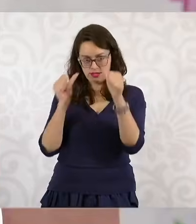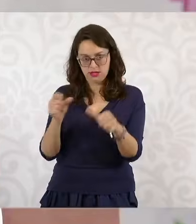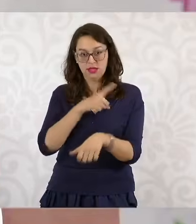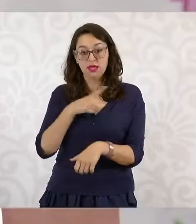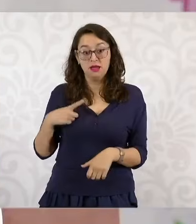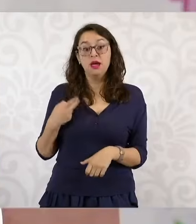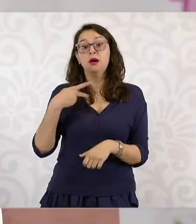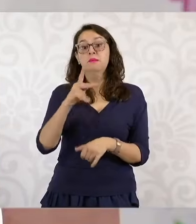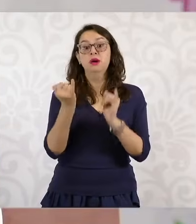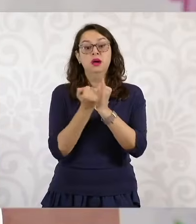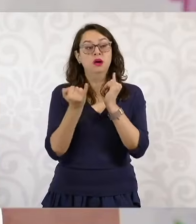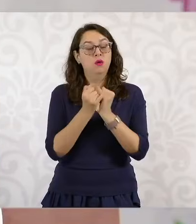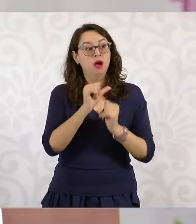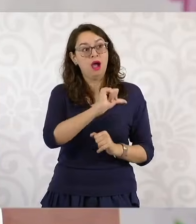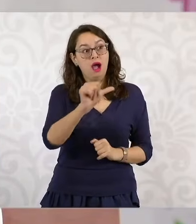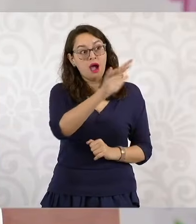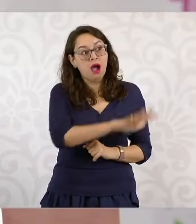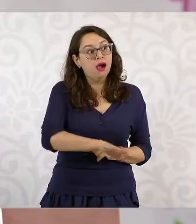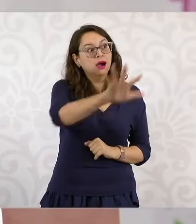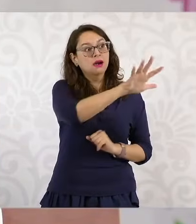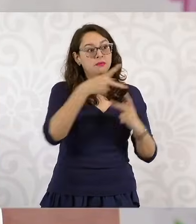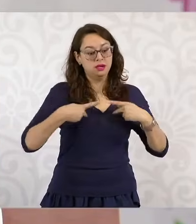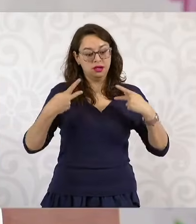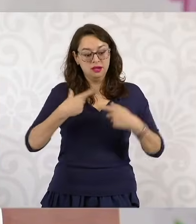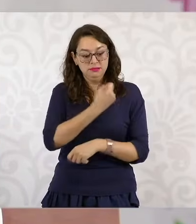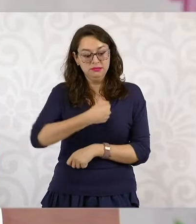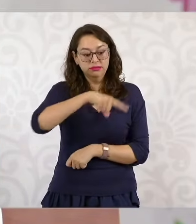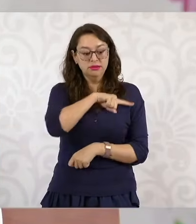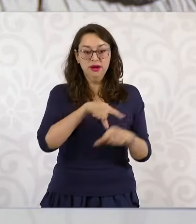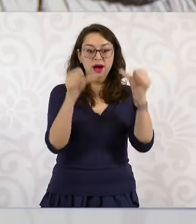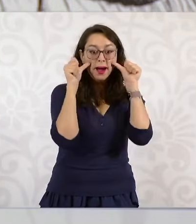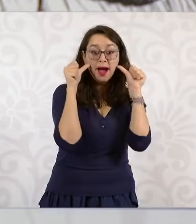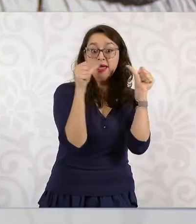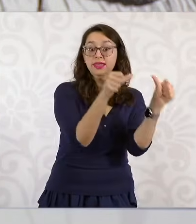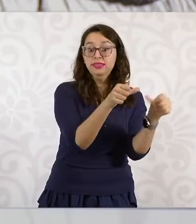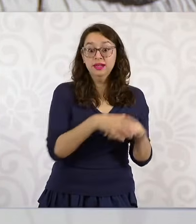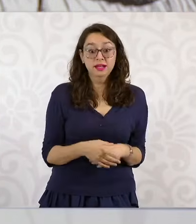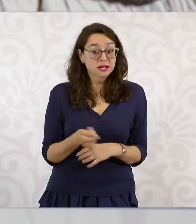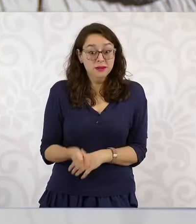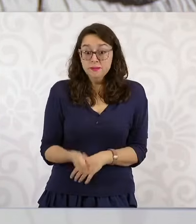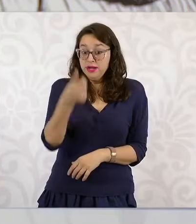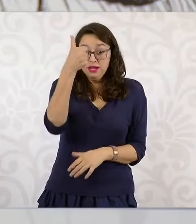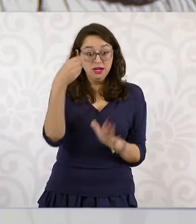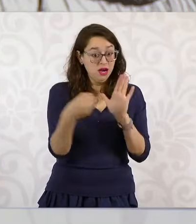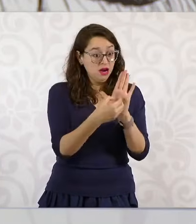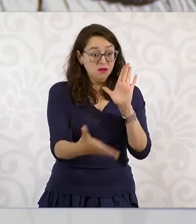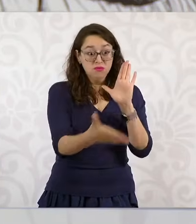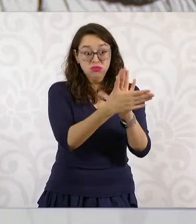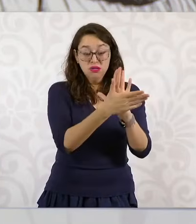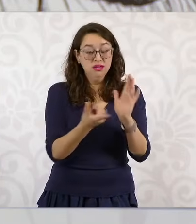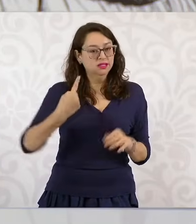perspectiva de salud pública. Eso es algo que nosotros siempre lo hemos mantenido y que nos